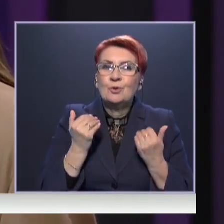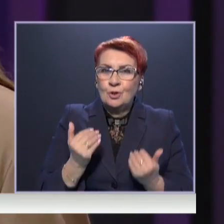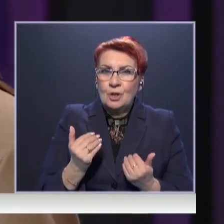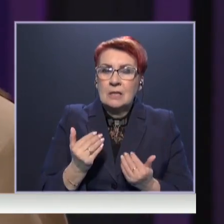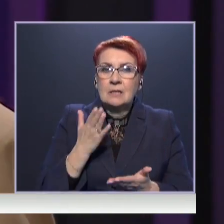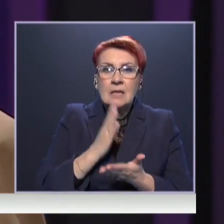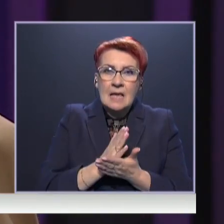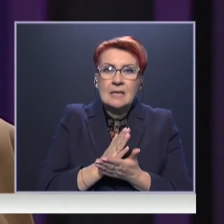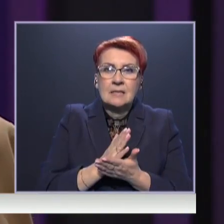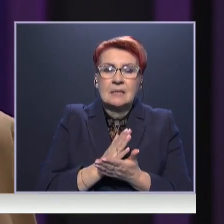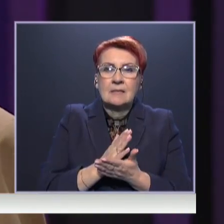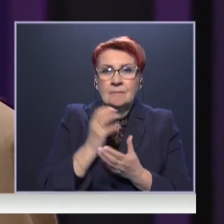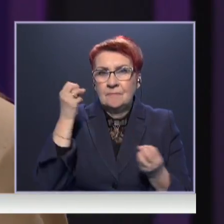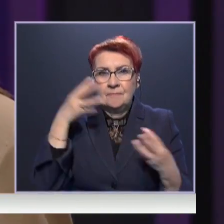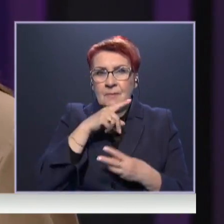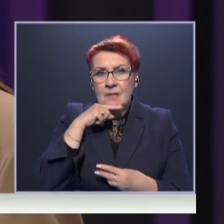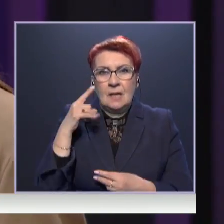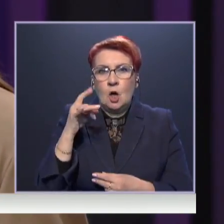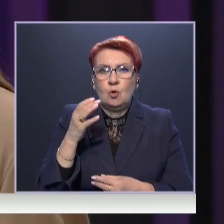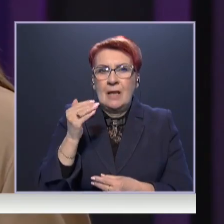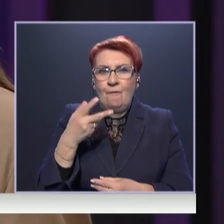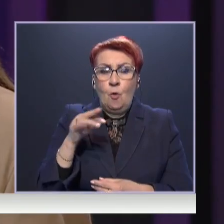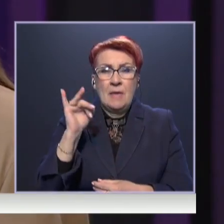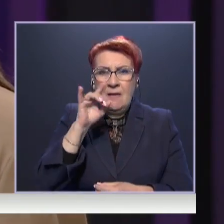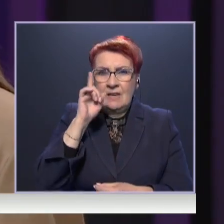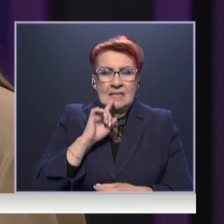есть русофобия и в Израиле в том числе вот градус этой